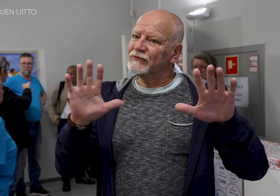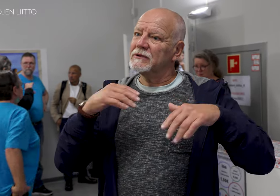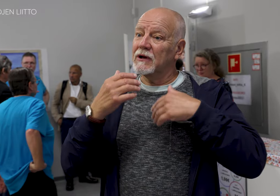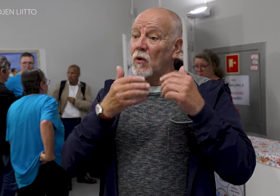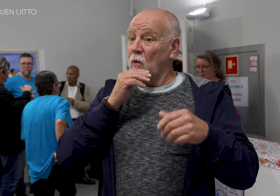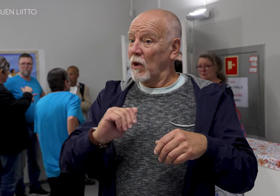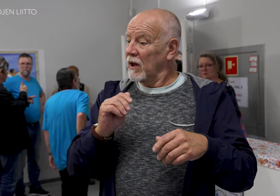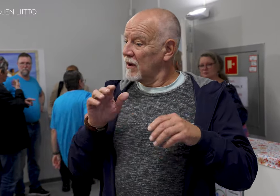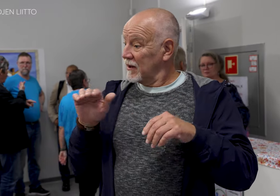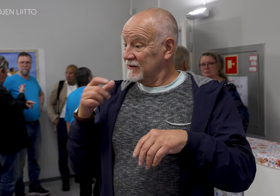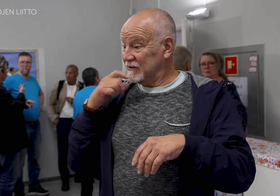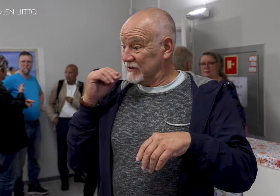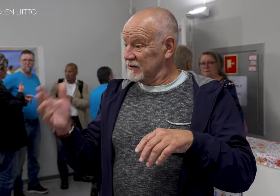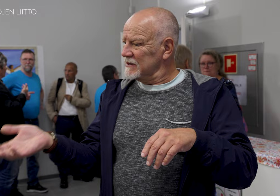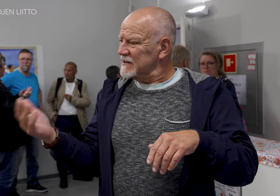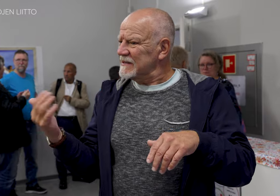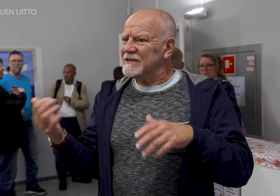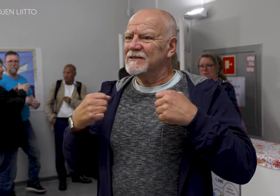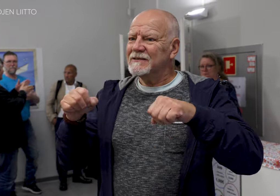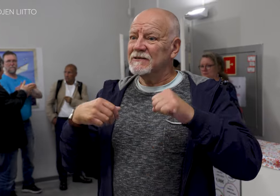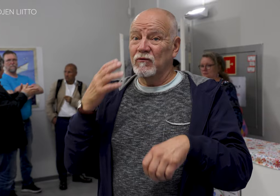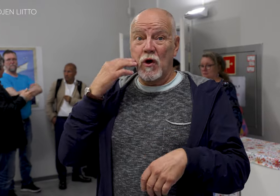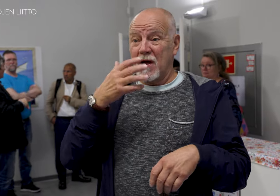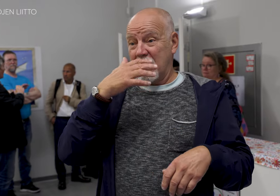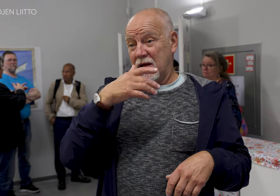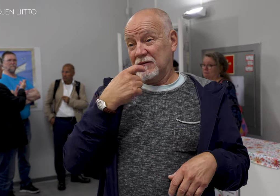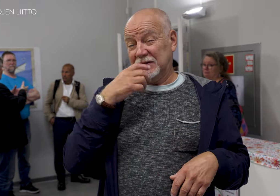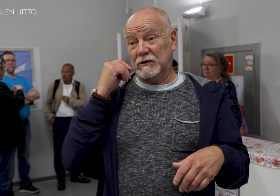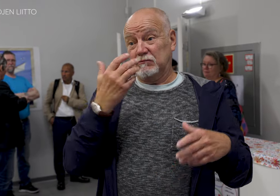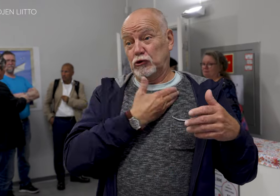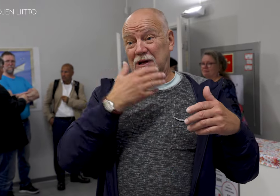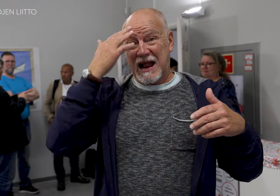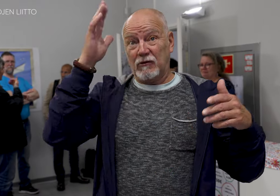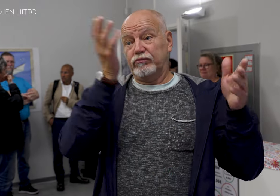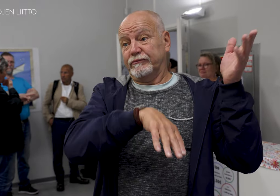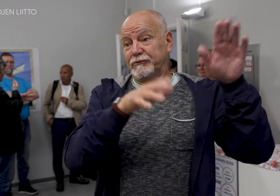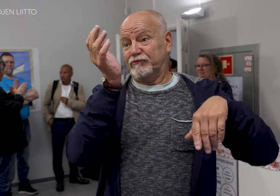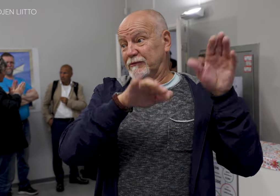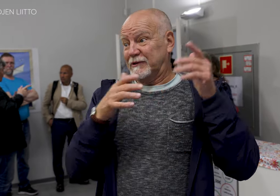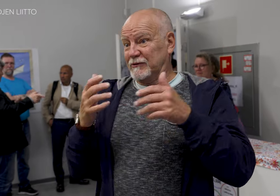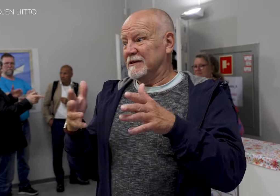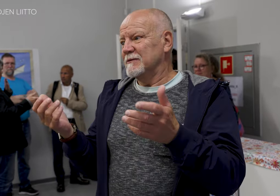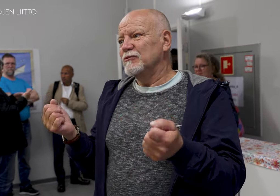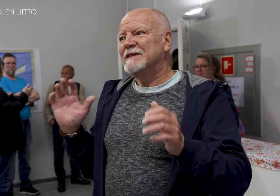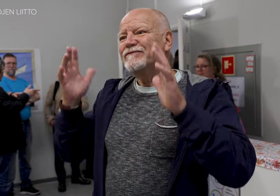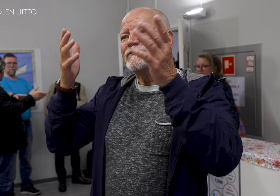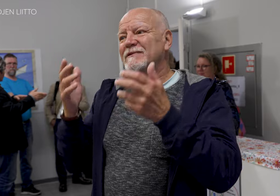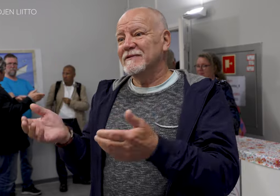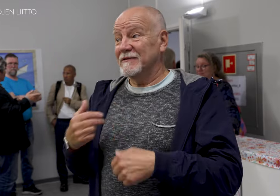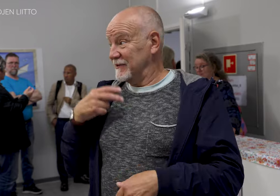Nuoria suomenruotsalaisia pitäisi houkutella mukaan toimintaan. Meitä oli ennen paljon, mutta monet ovat ehtineet kuolla.